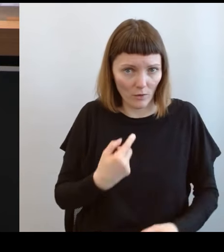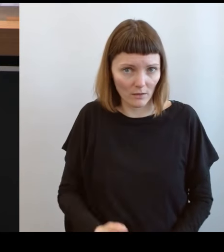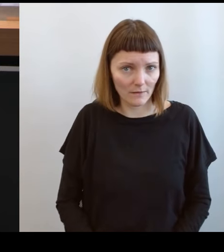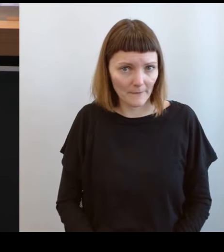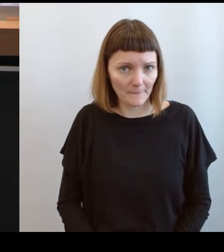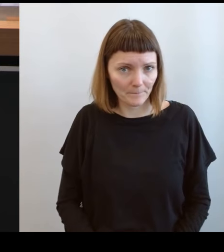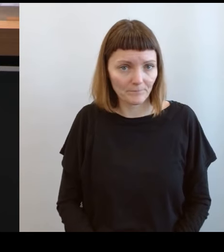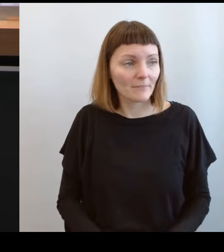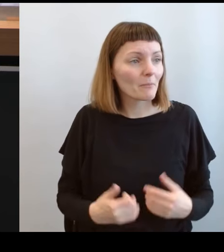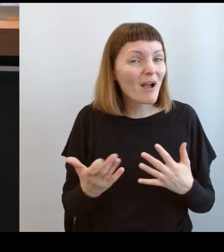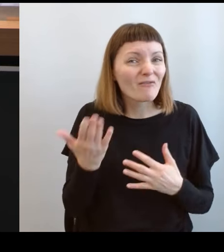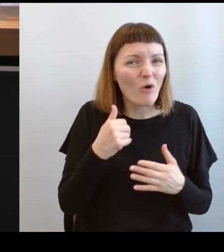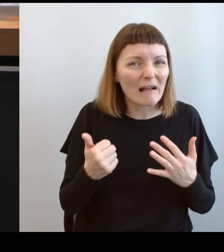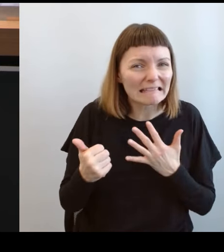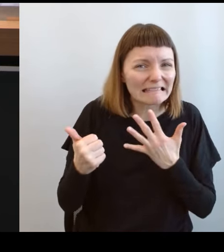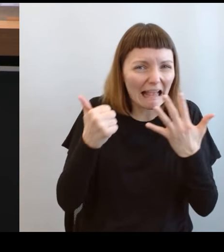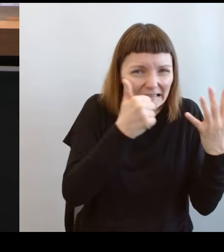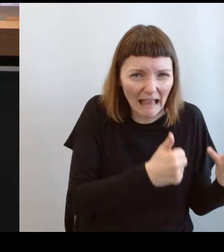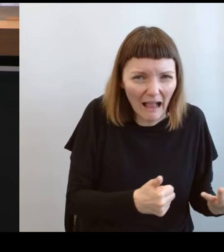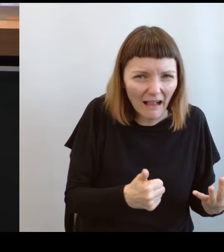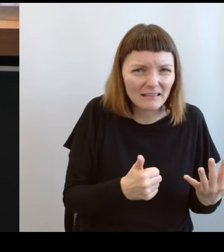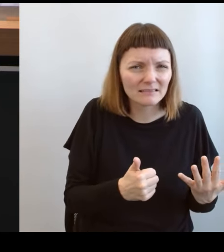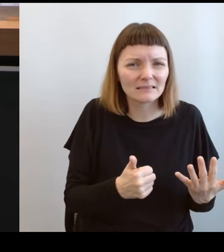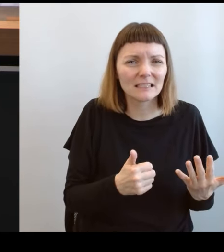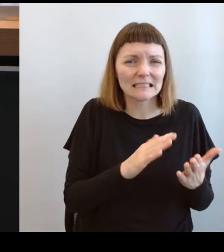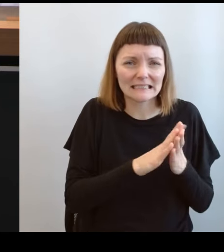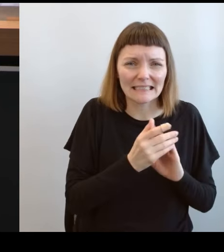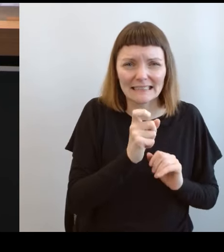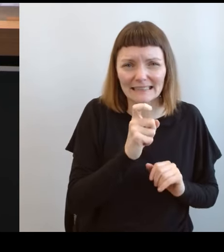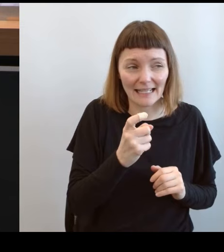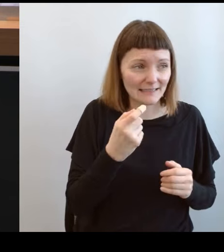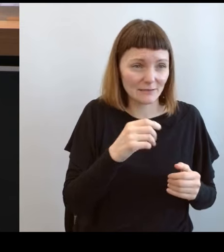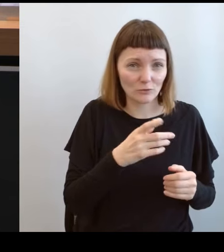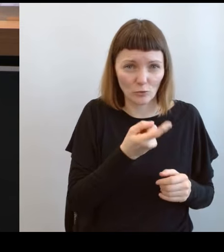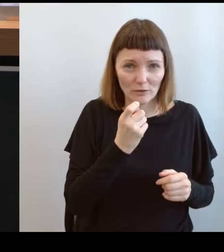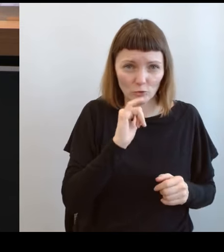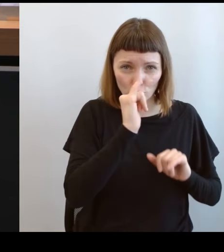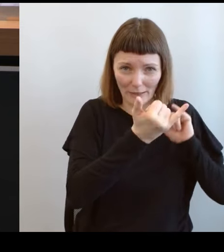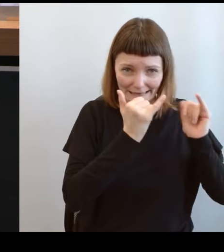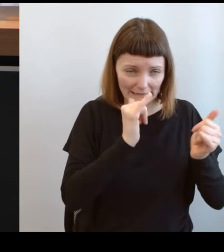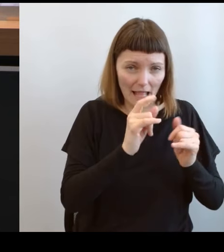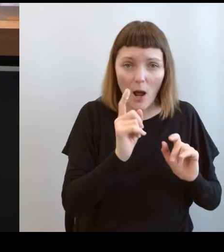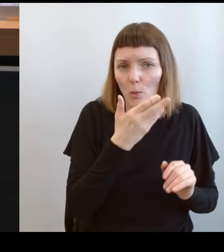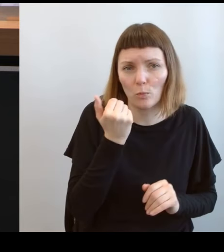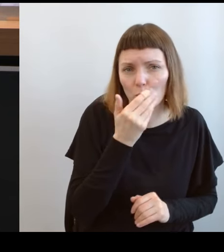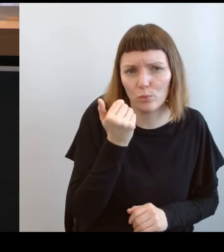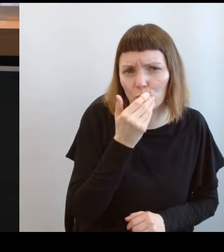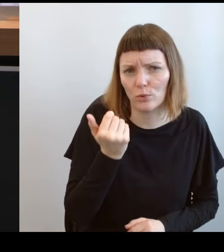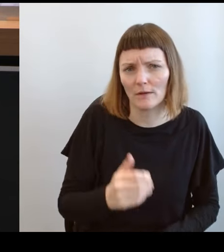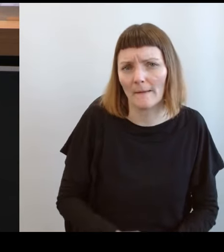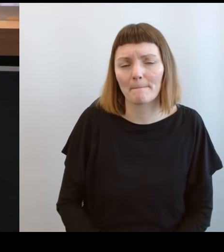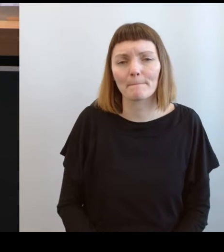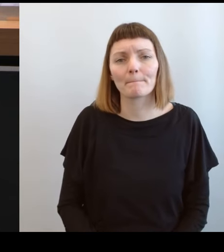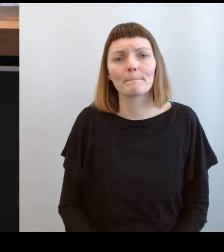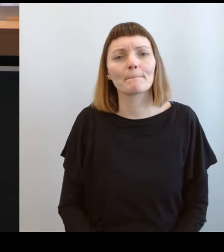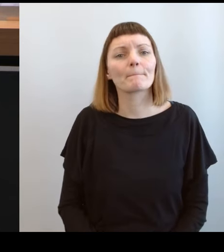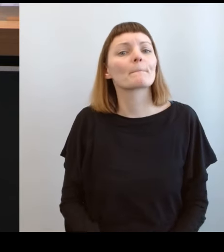passiert, weil man genau vermeiden musste, um diese Steuer nicht angreifbar zu machen durch die, die dagegen geklagt haben, dass